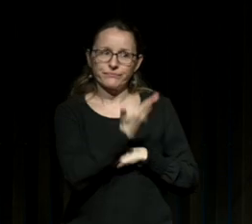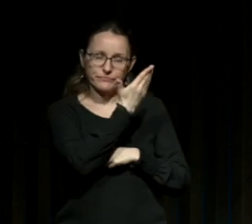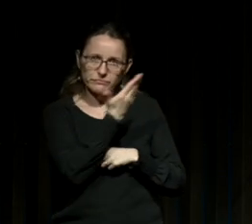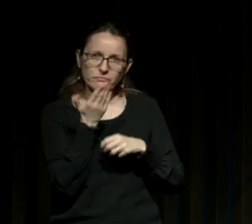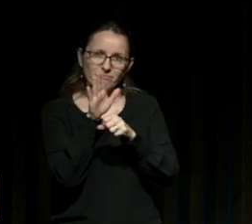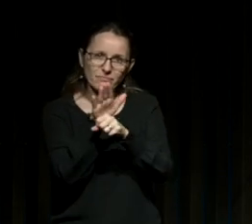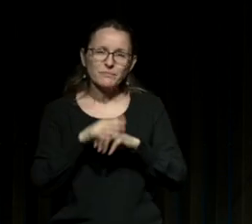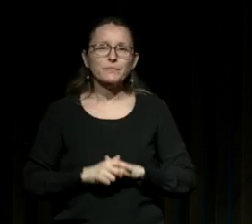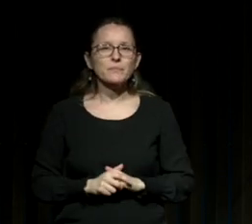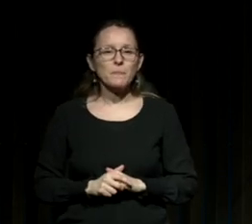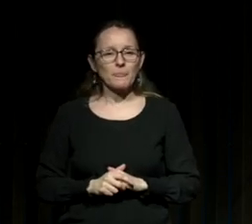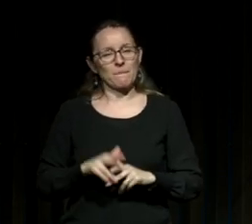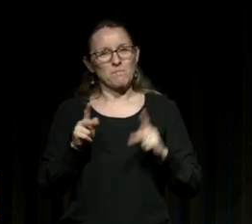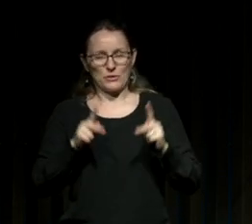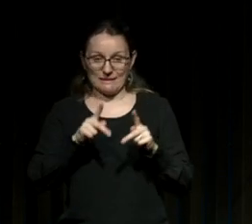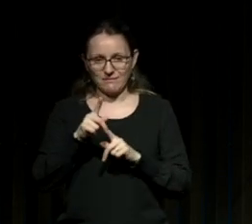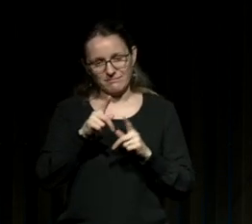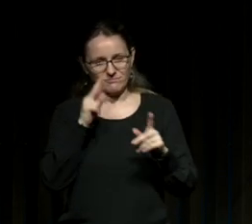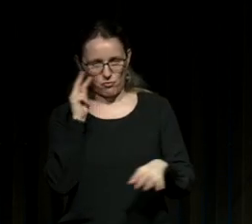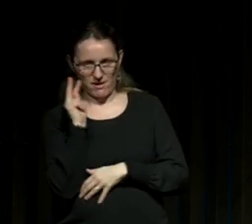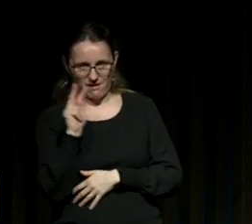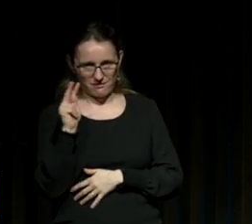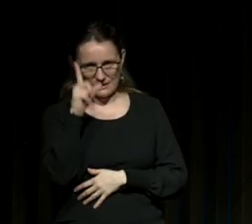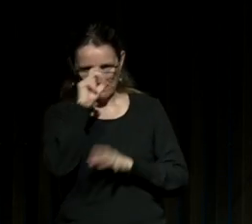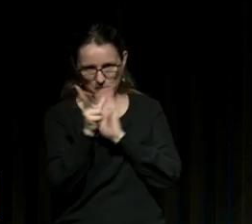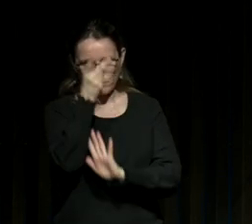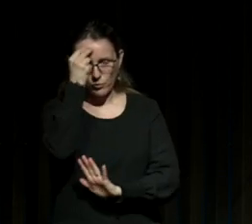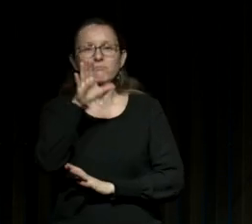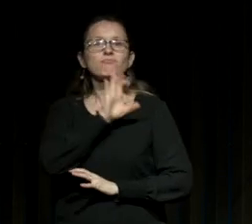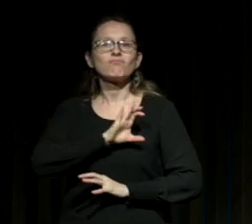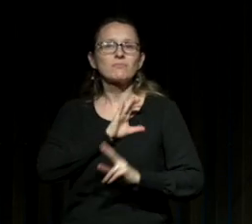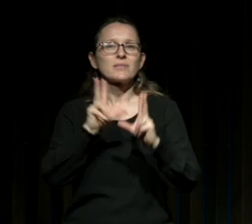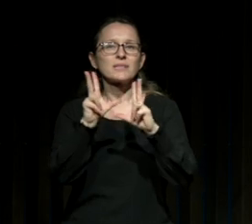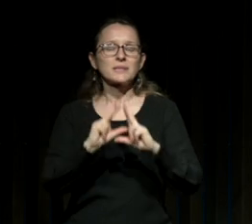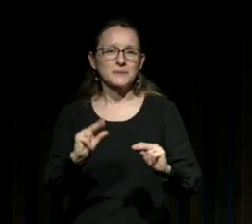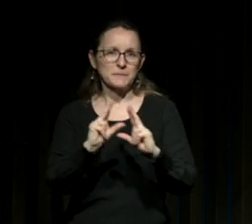pas très facile à comprendre comme ça je vais essayer de vous l'expliquer en et puis en toute